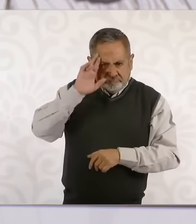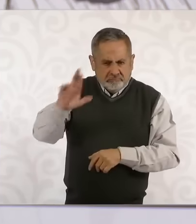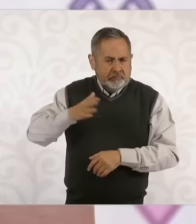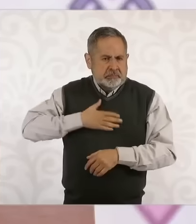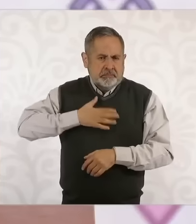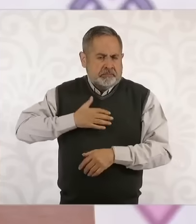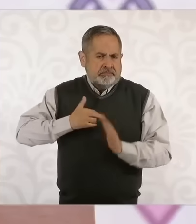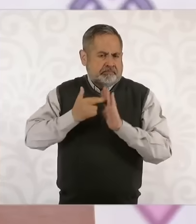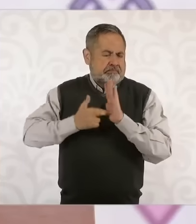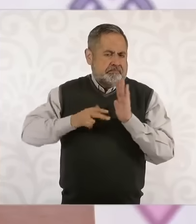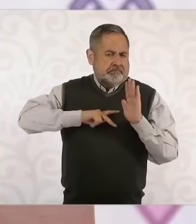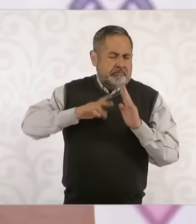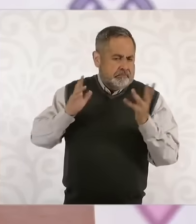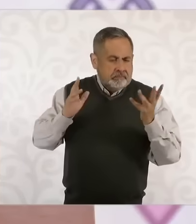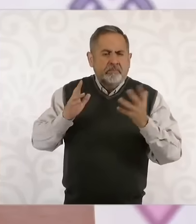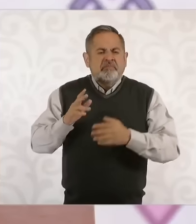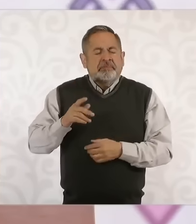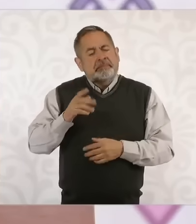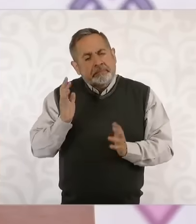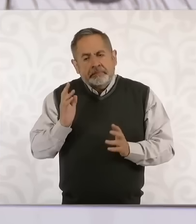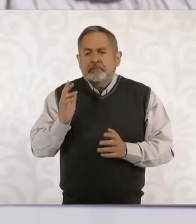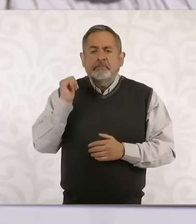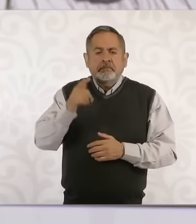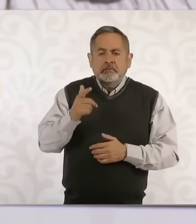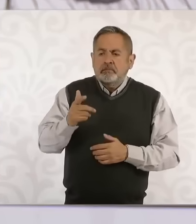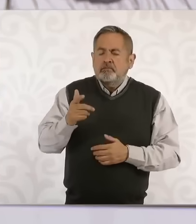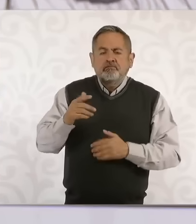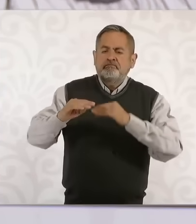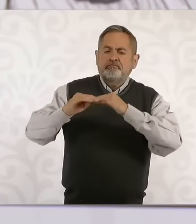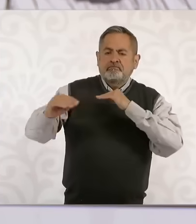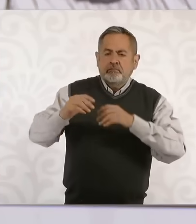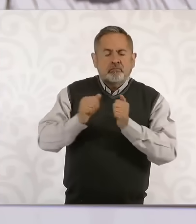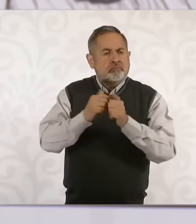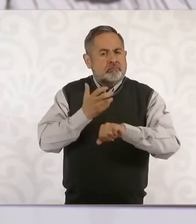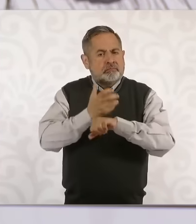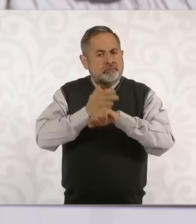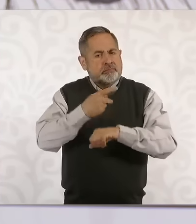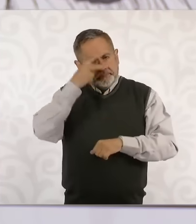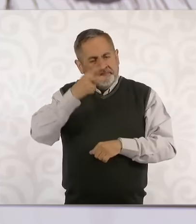e al mismo tiempo buscamos una relación justa con Estados Unidos de cooperación y